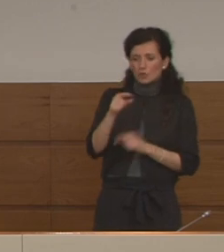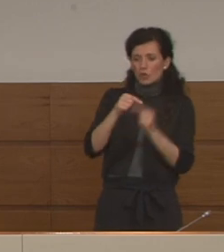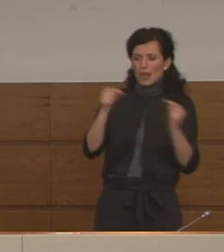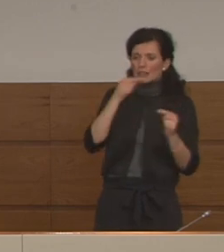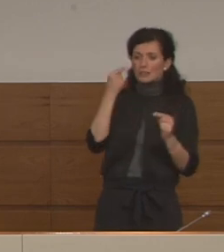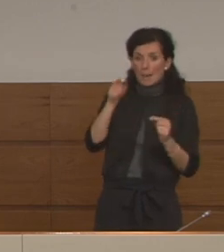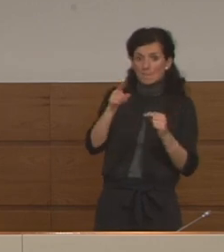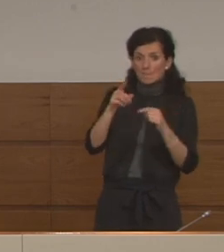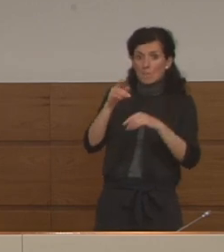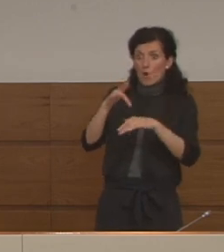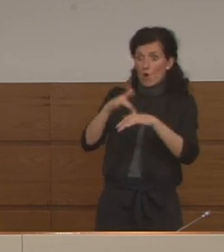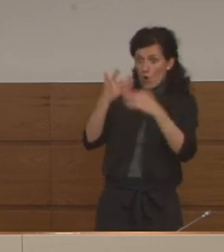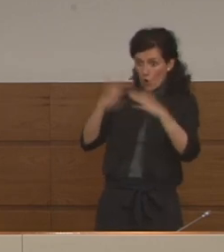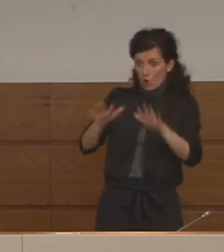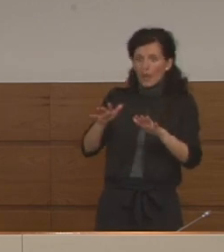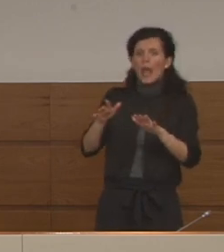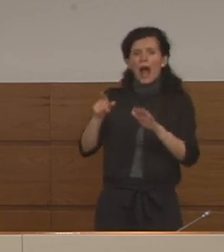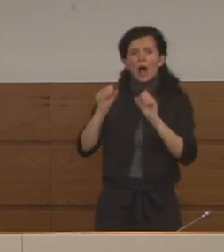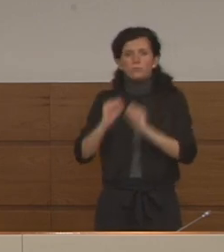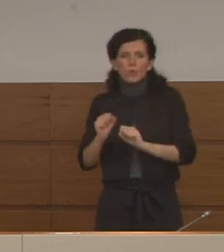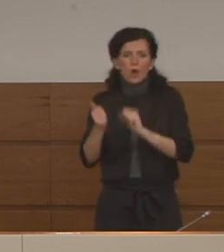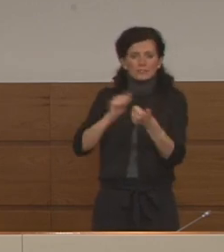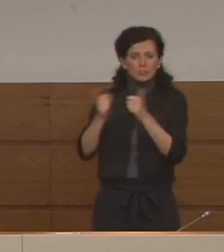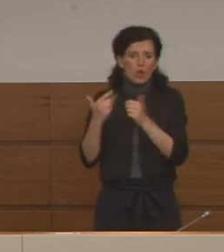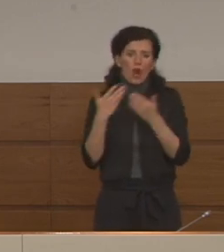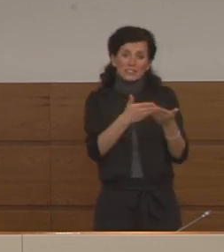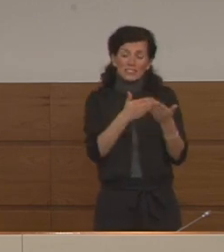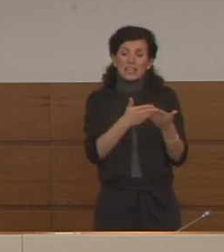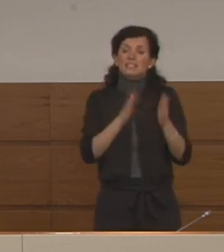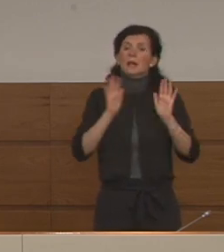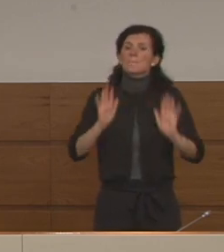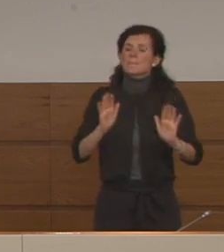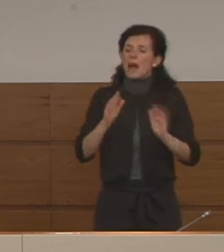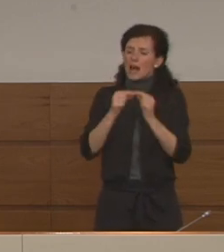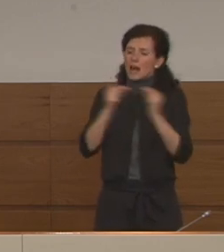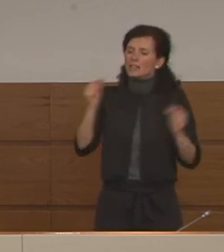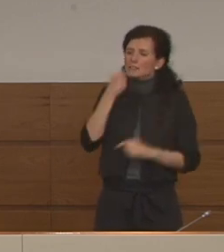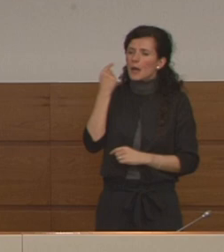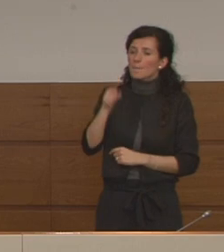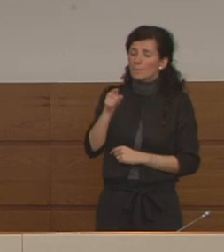nel senso che inerisce una tale quantità di persone che a volte questo va